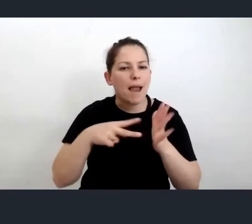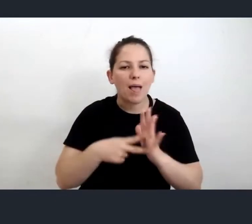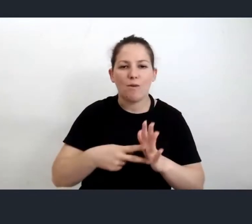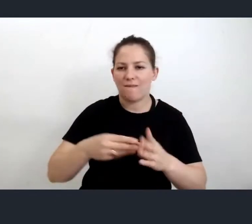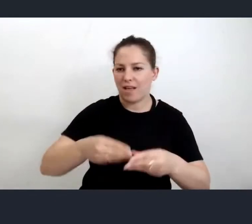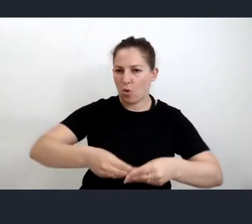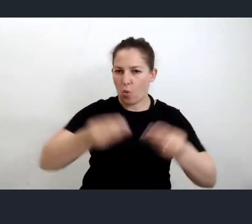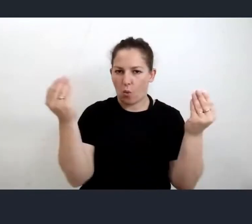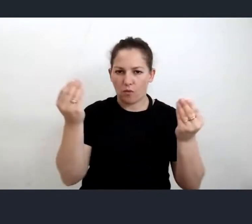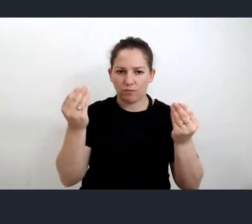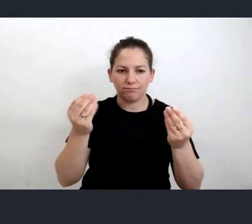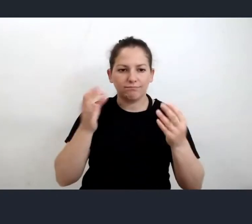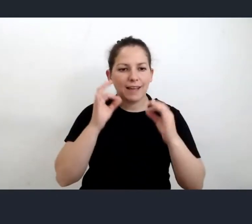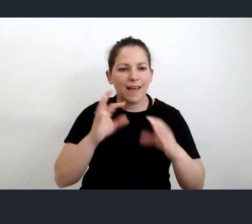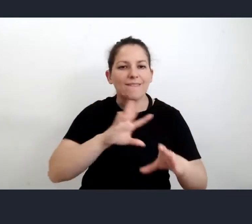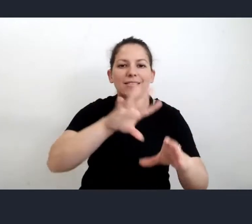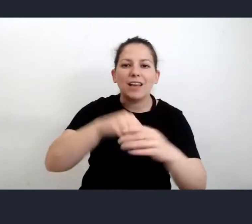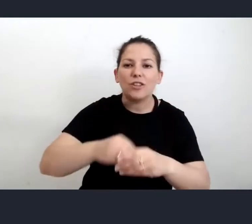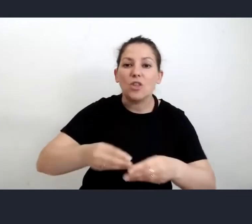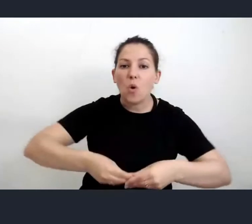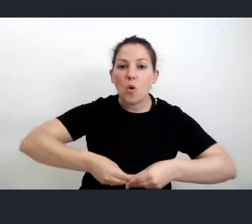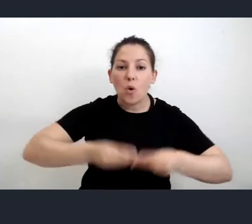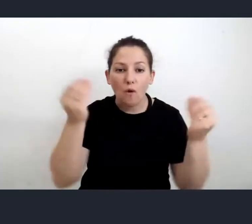zintegrowane wdrażanie rozwoju, uczestniczy.